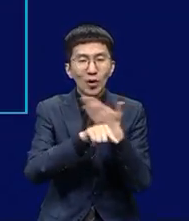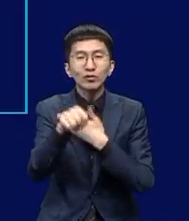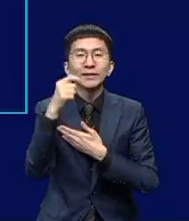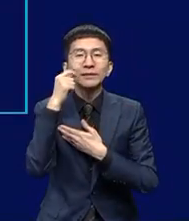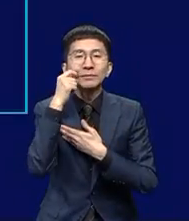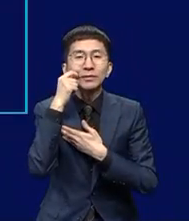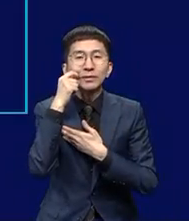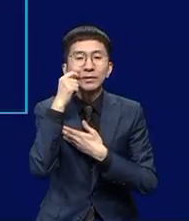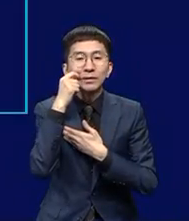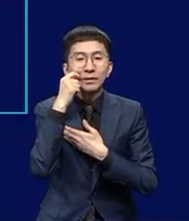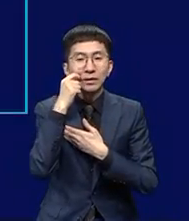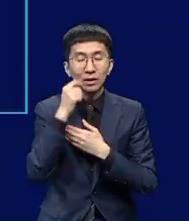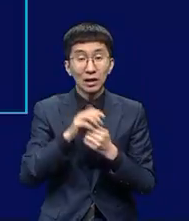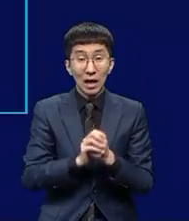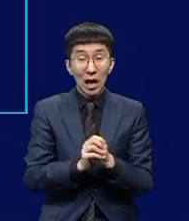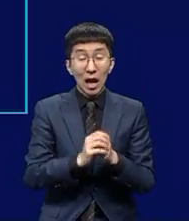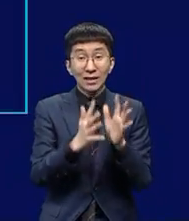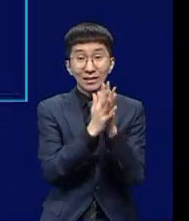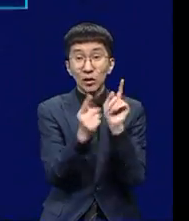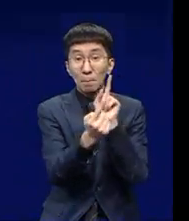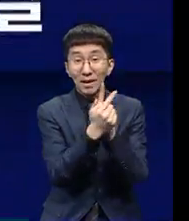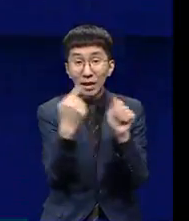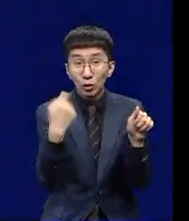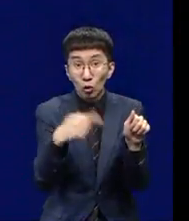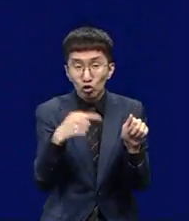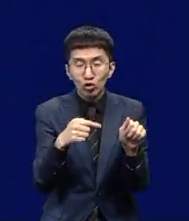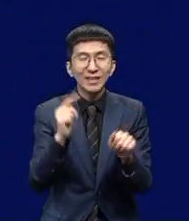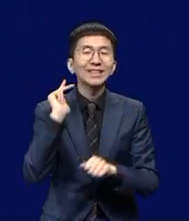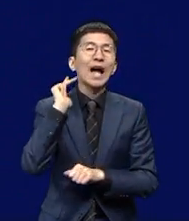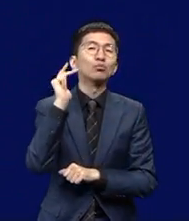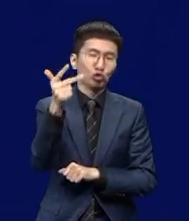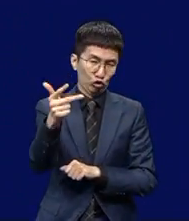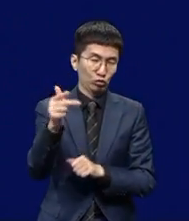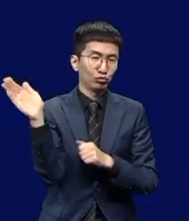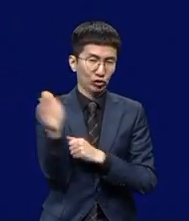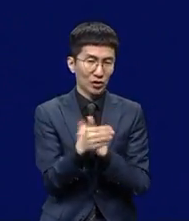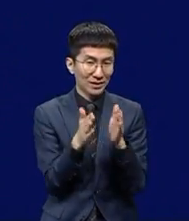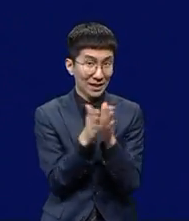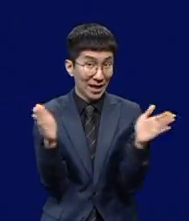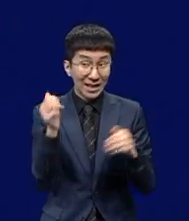일주일이 지나야 가능합니다. 또 기숙 생활을 하지 않는 통학형 대안